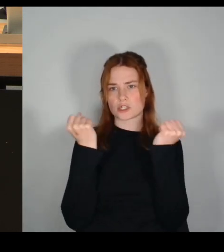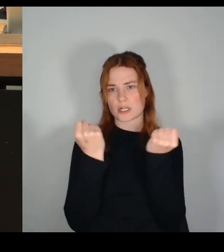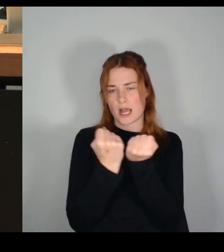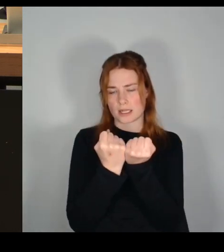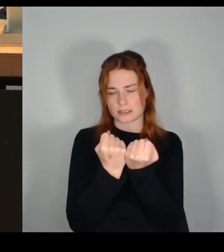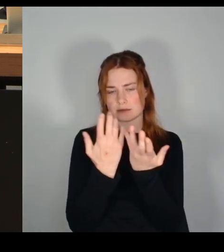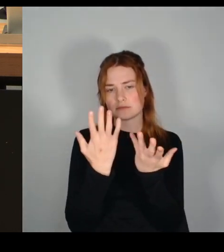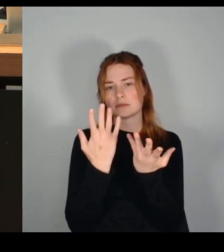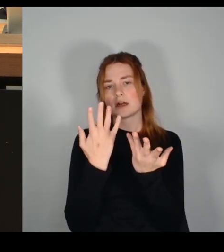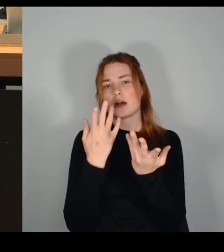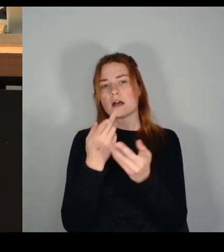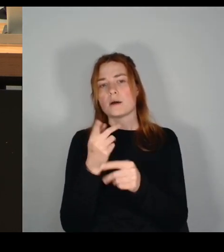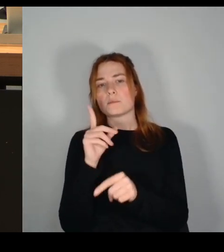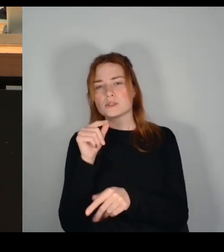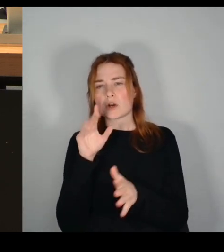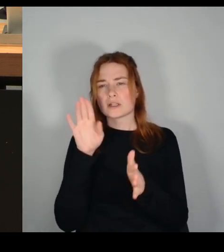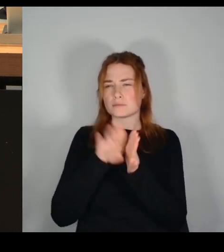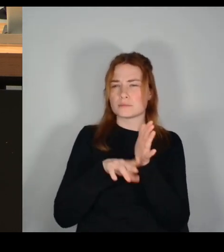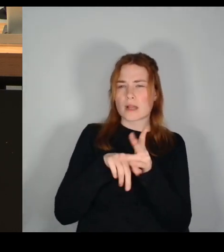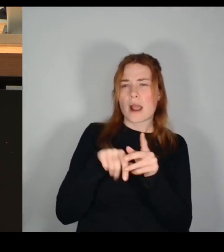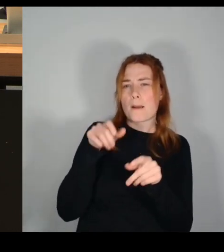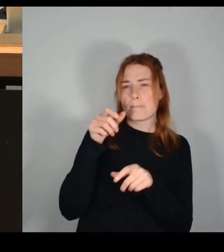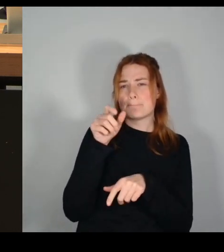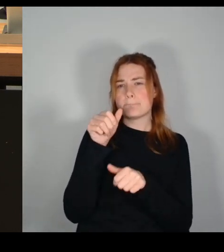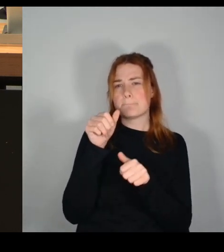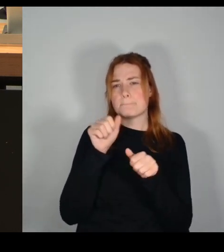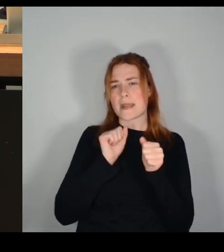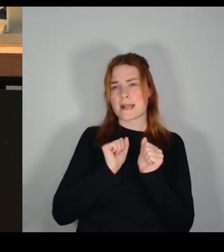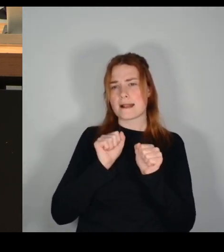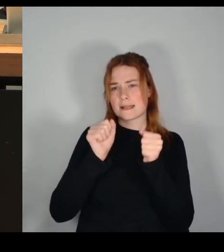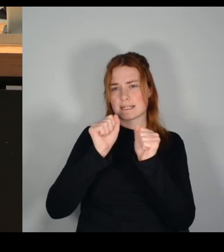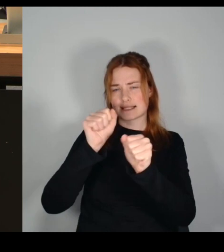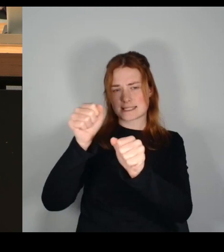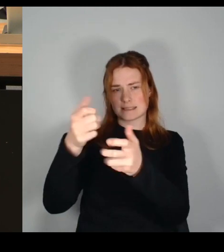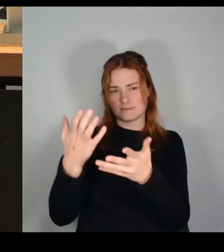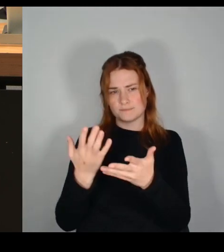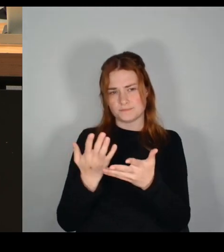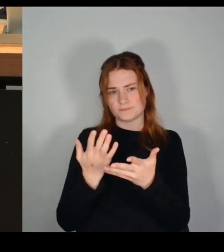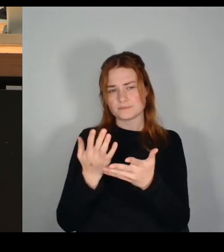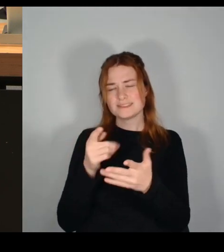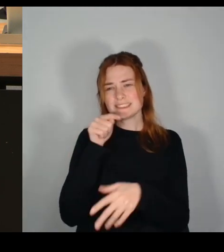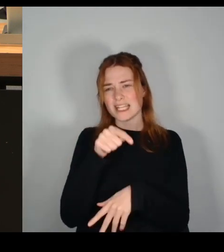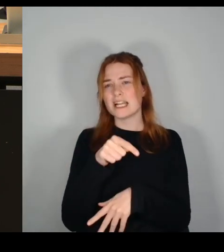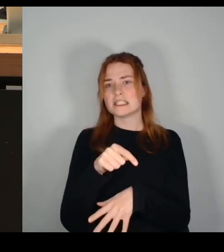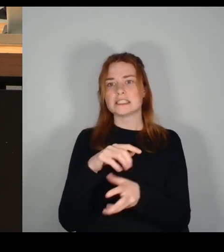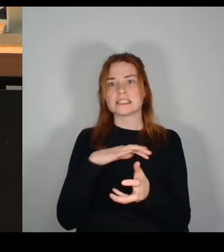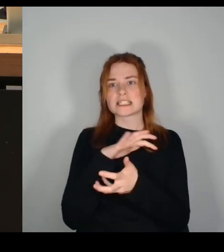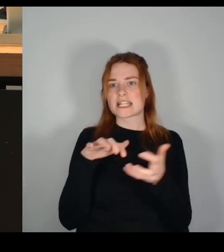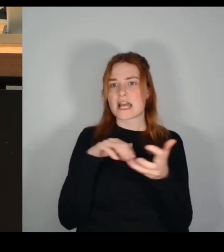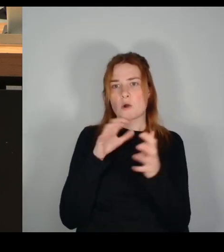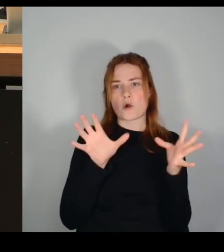Diese verbrecherische Terrorgruppe betrachtete die Jesiden als Ungläubige und verfolgte und ermordete sie.